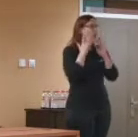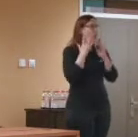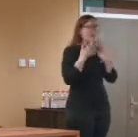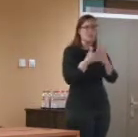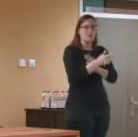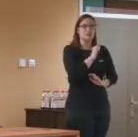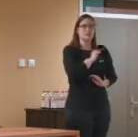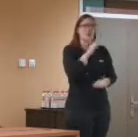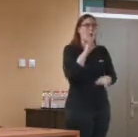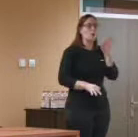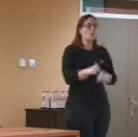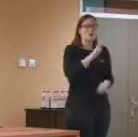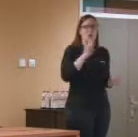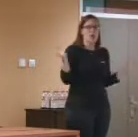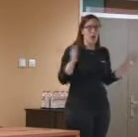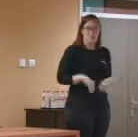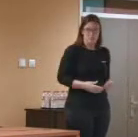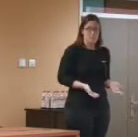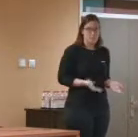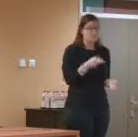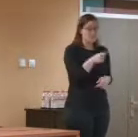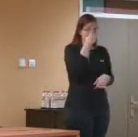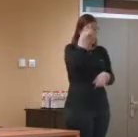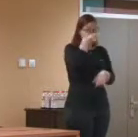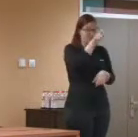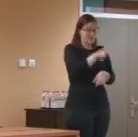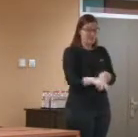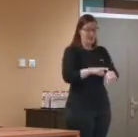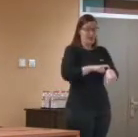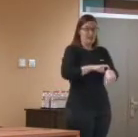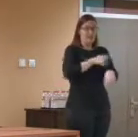Esta creo que es una característica porque se identifica bastante en la